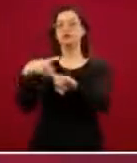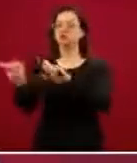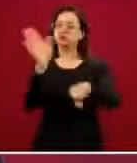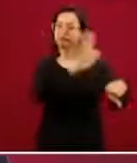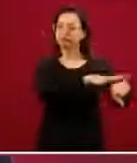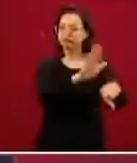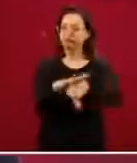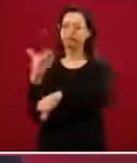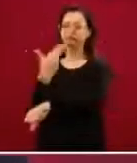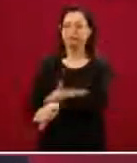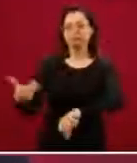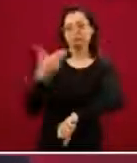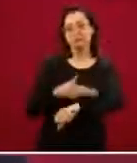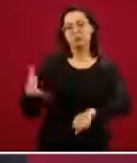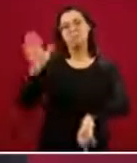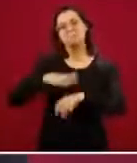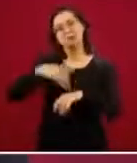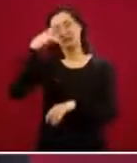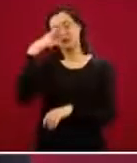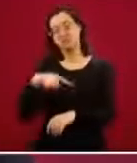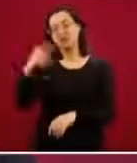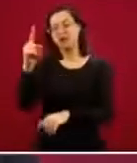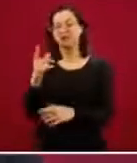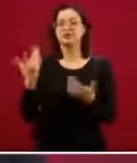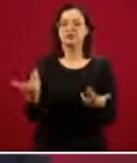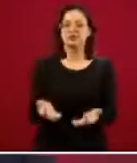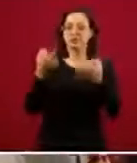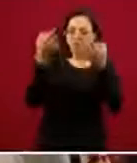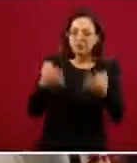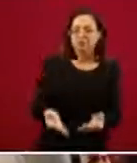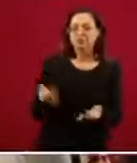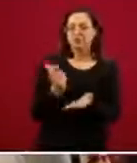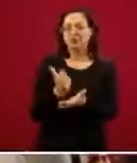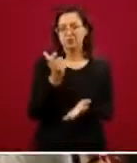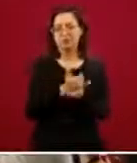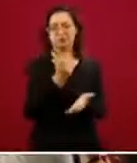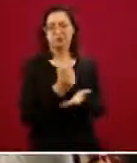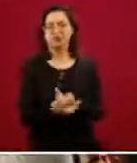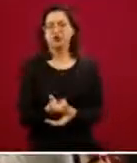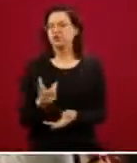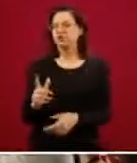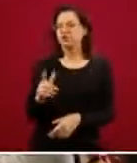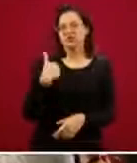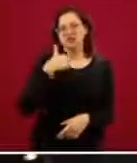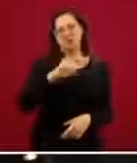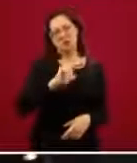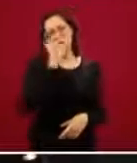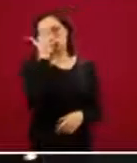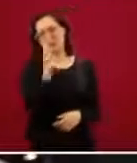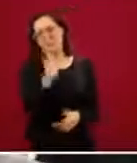este acercamiento y regularizar las cuotas y aportaciones. Eran 50 mil millones de acuerdo con los datos que dio…